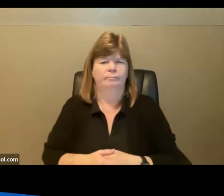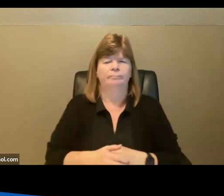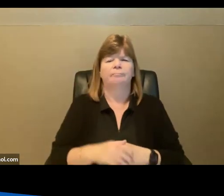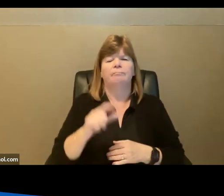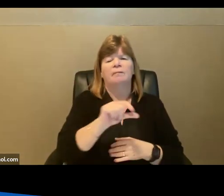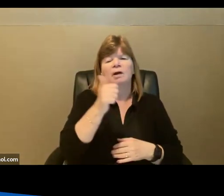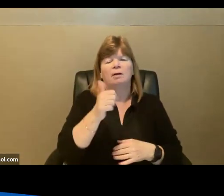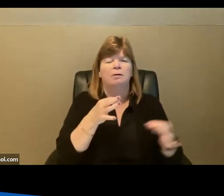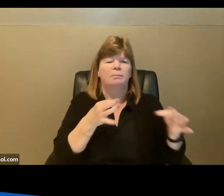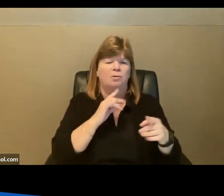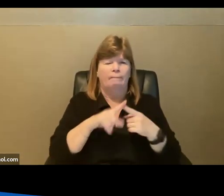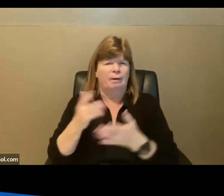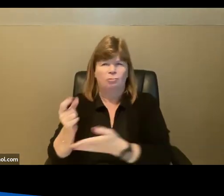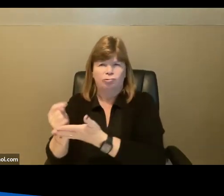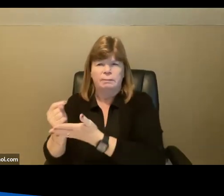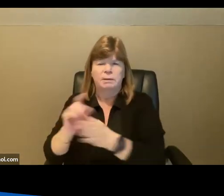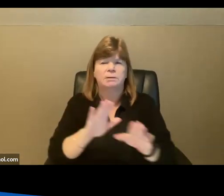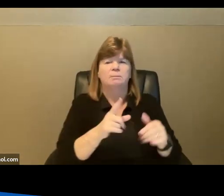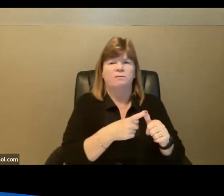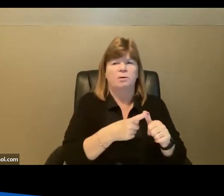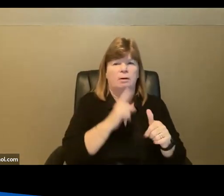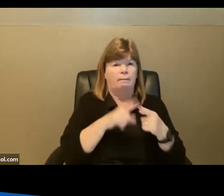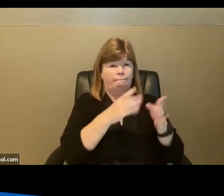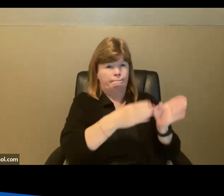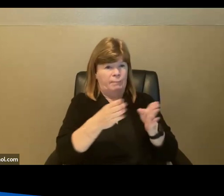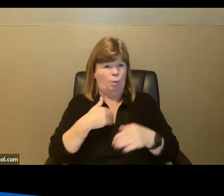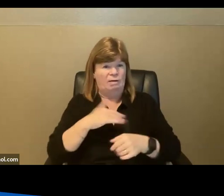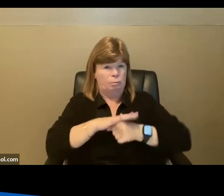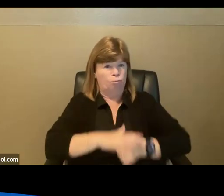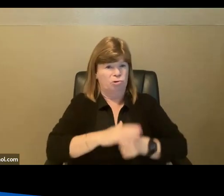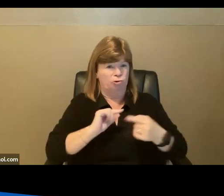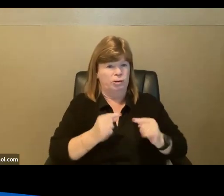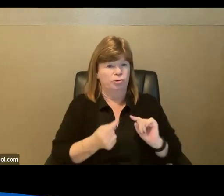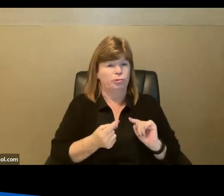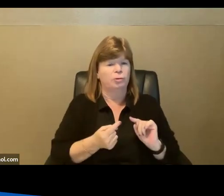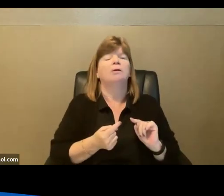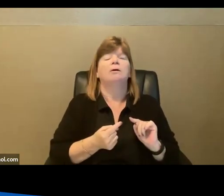los tratamientos es que los individuos que tienen una lesión por presión a menudo...